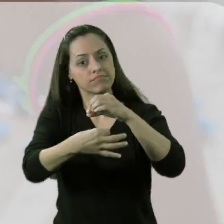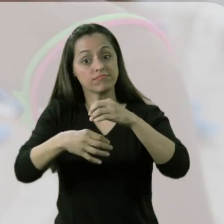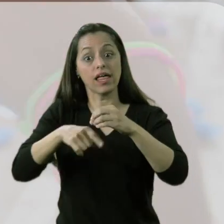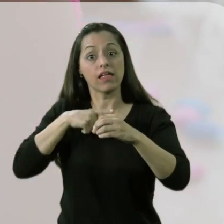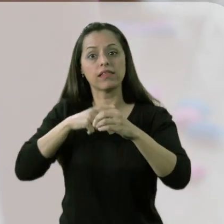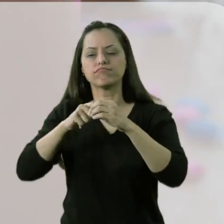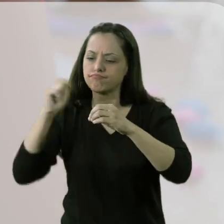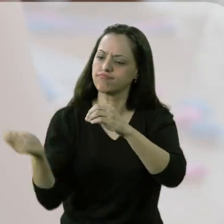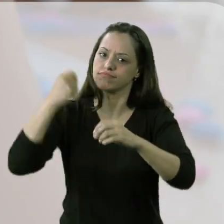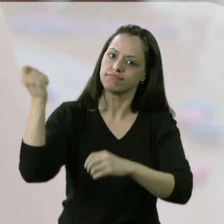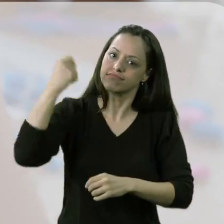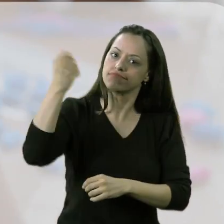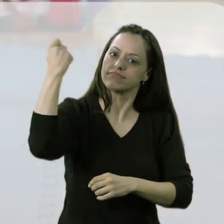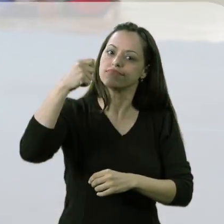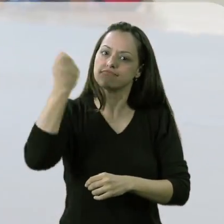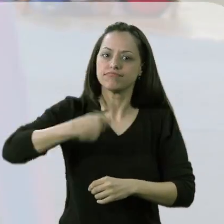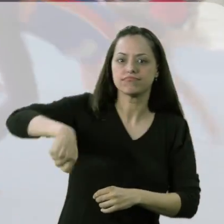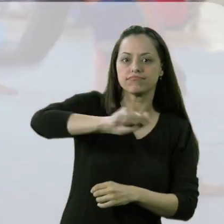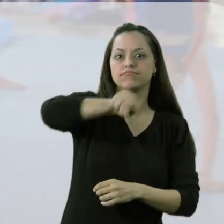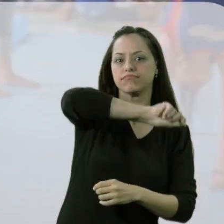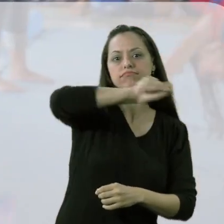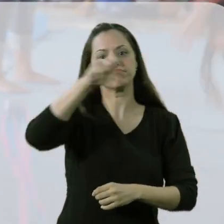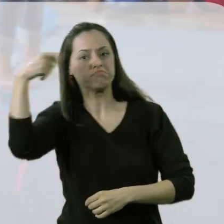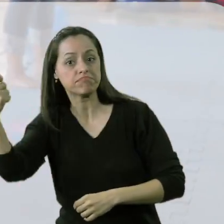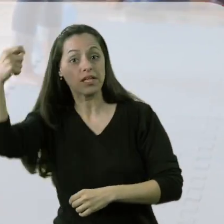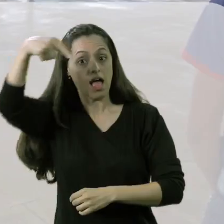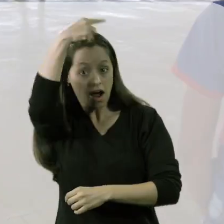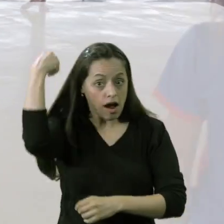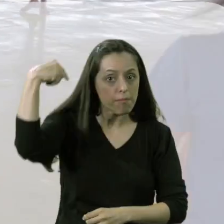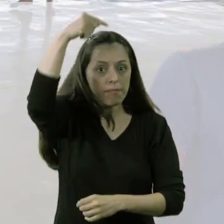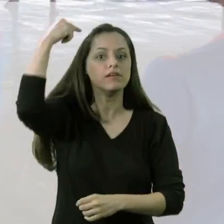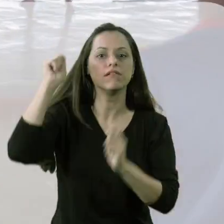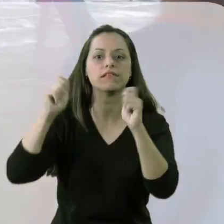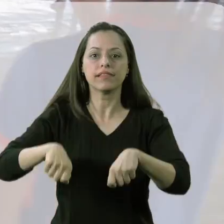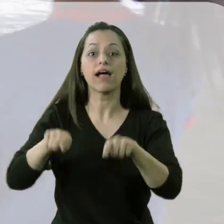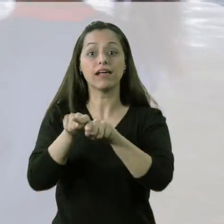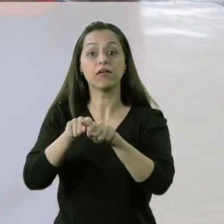movimentos circulares lateral, por cima da cabeça. A aula fica aberta para que eles criem os movimentos.